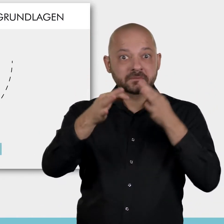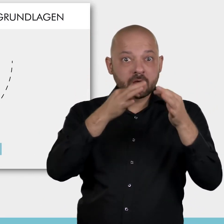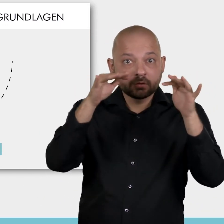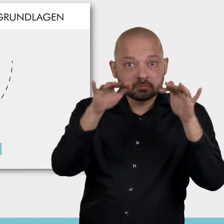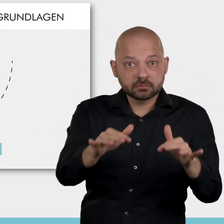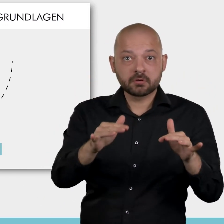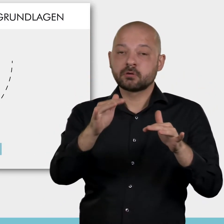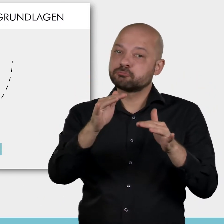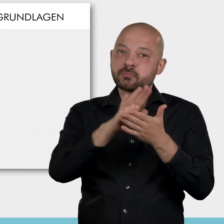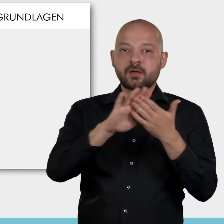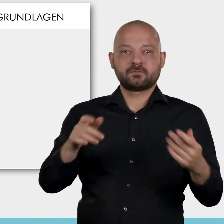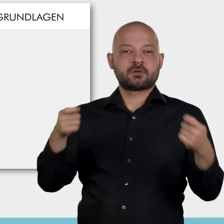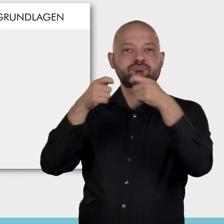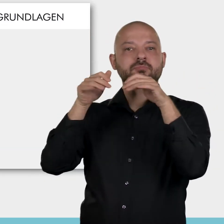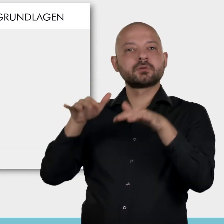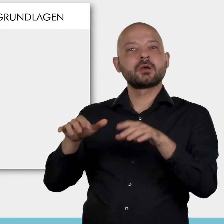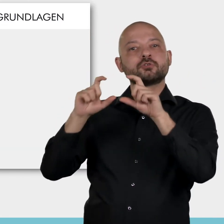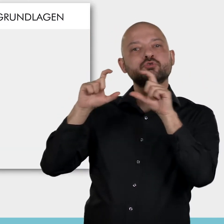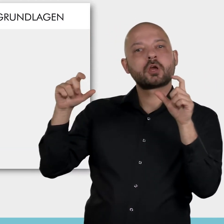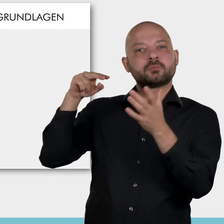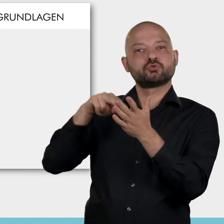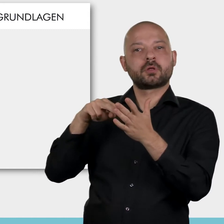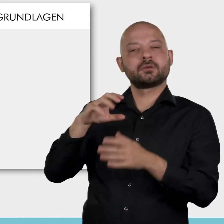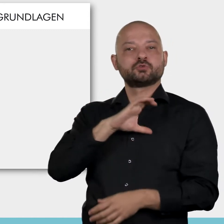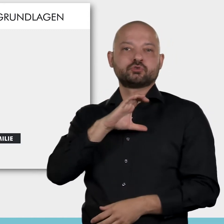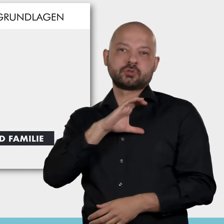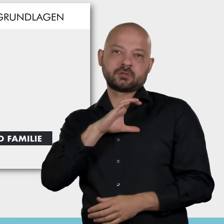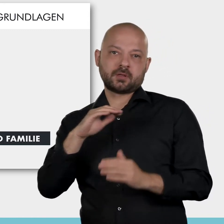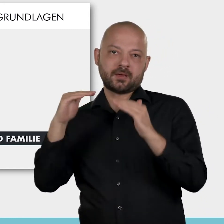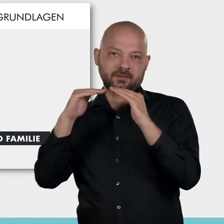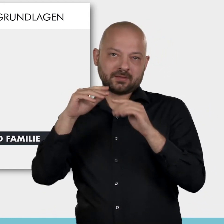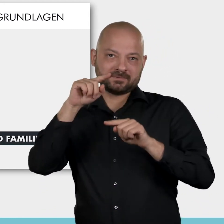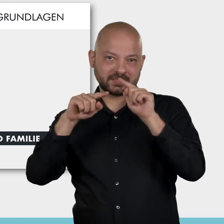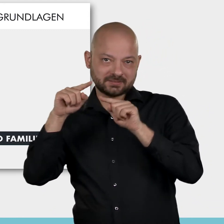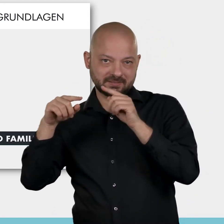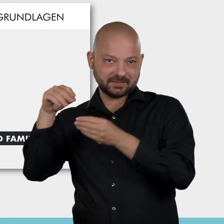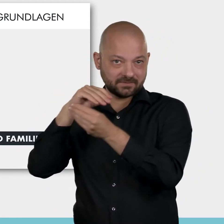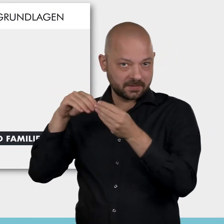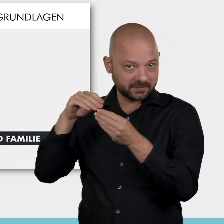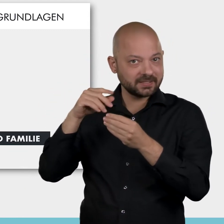Bei weiteren Fragen melden Sie sich gern bei der Stabsstelle Chancengleichheit, Diversität und Familie